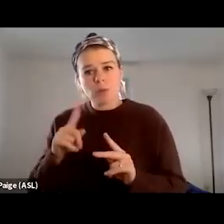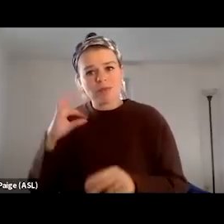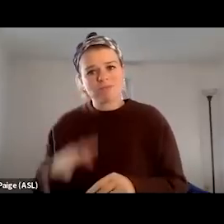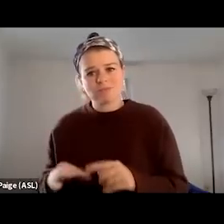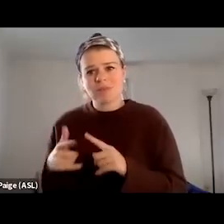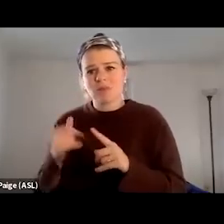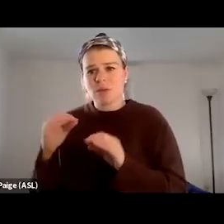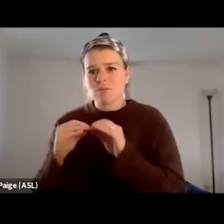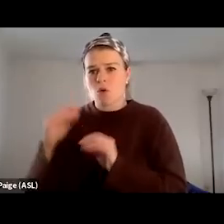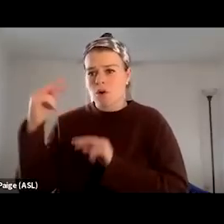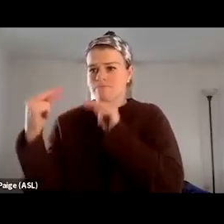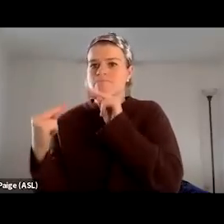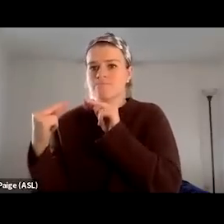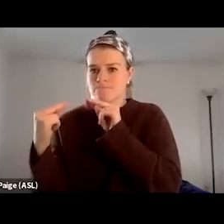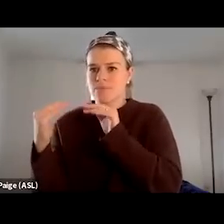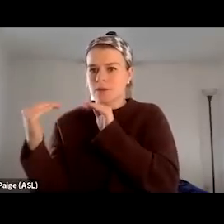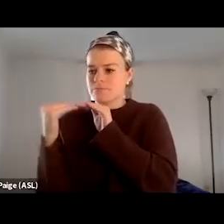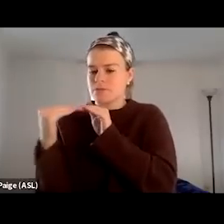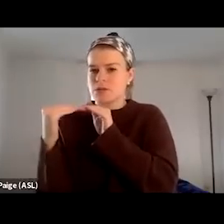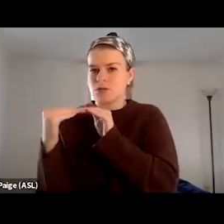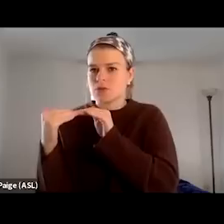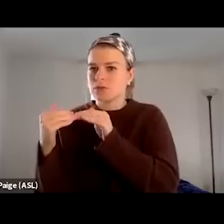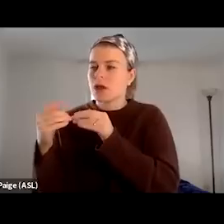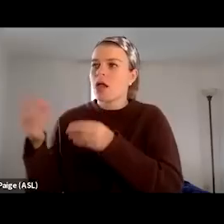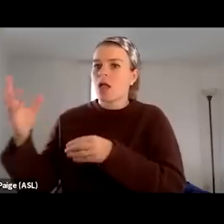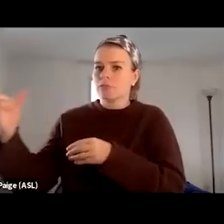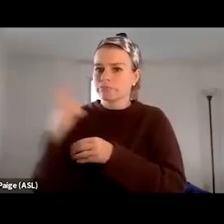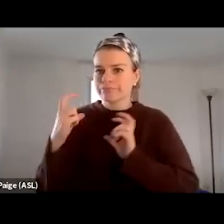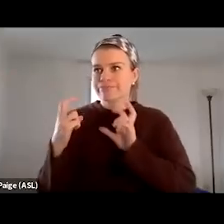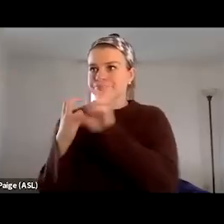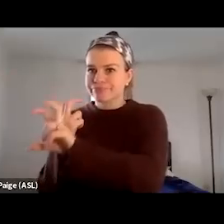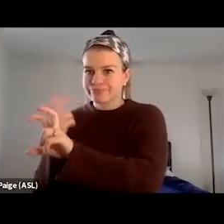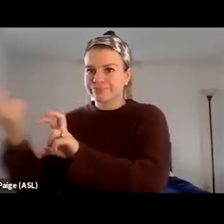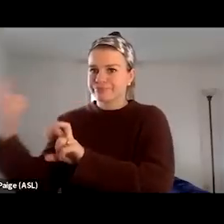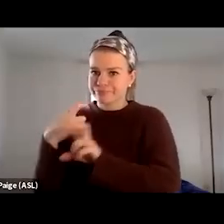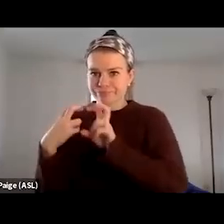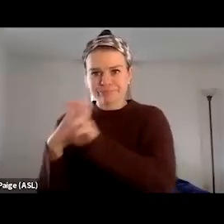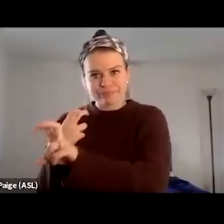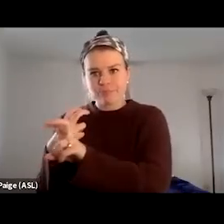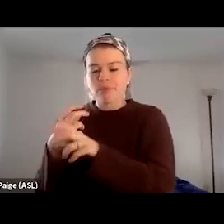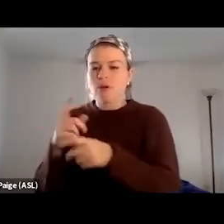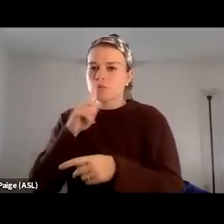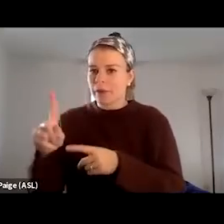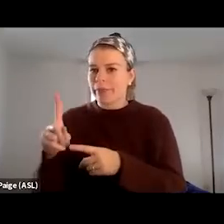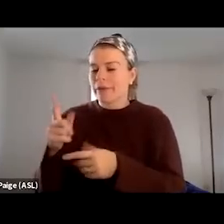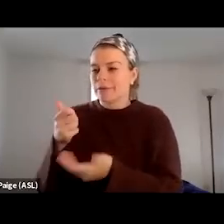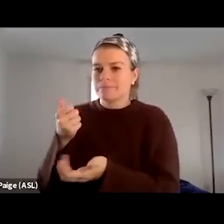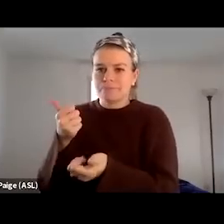que sean más horizontales, donde hay un dar y recibir. Contribuyen a la satisfacción de otra persona y felicidad y calidad de vida